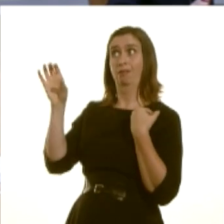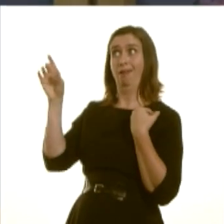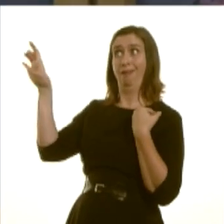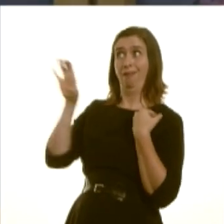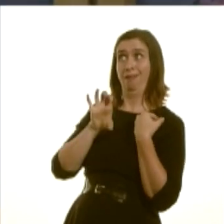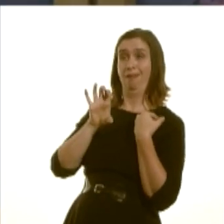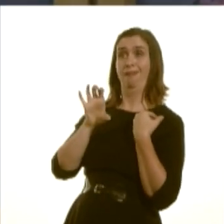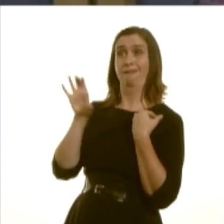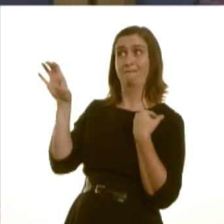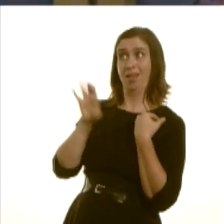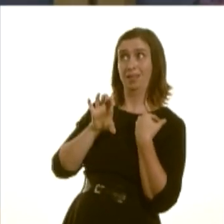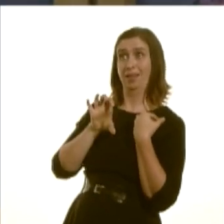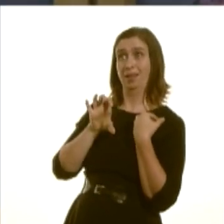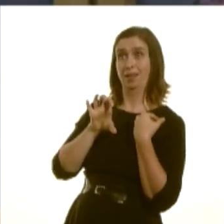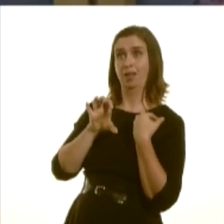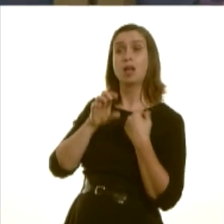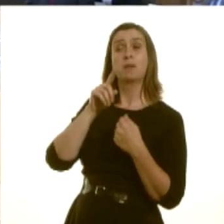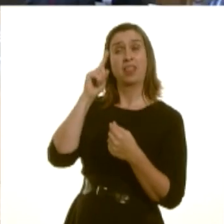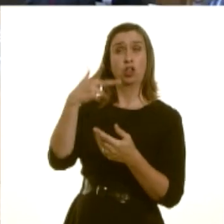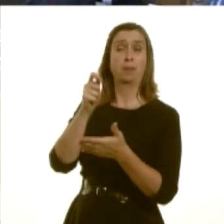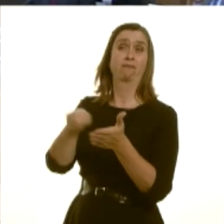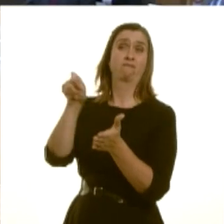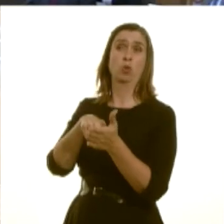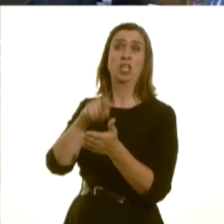heb wrando ar yr atebion sydd wedi cael eu rhoi yn gynharach.